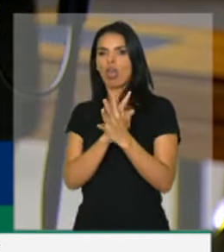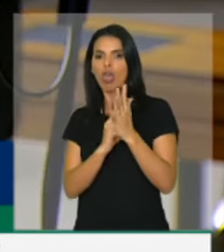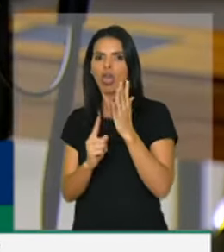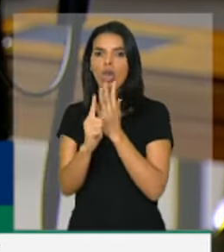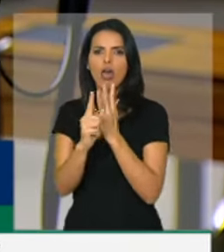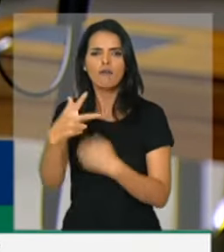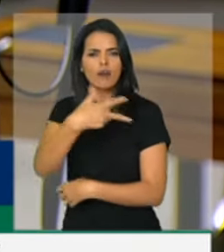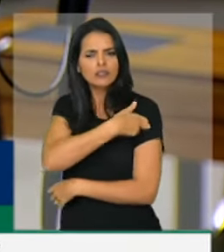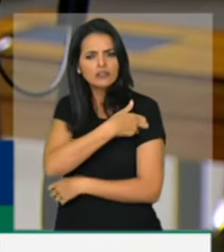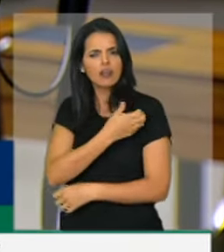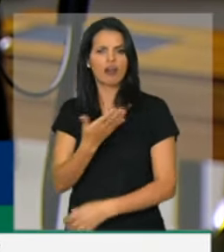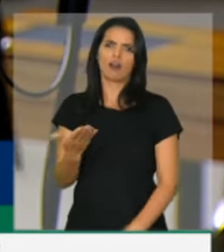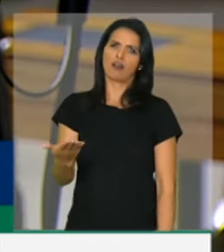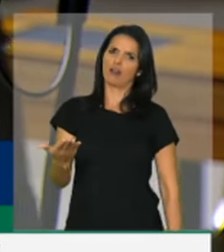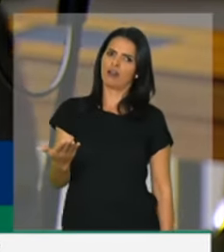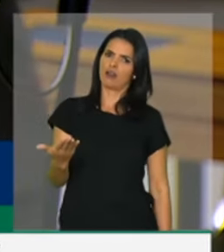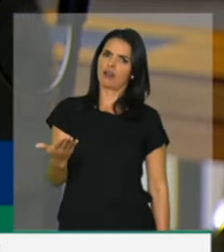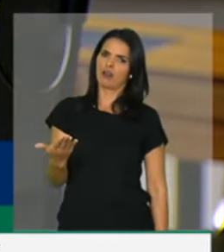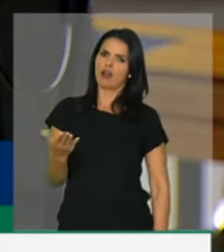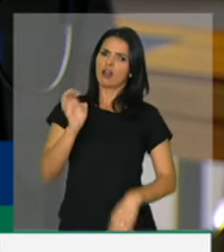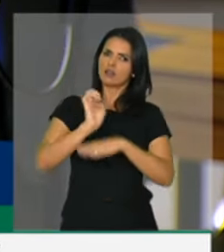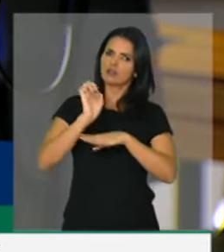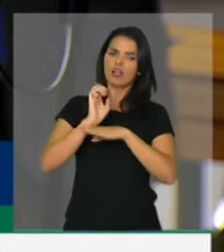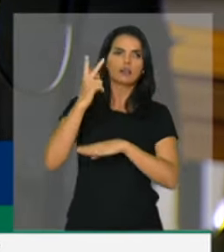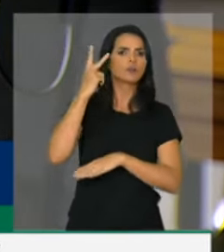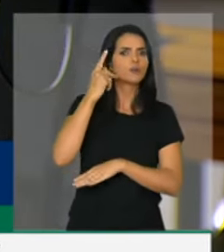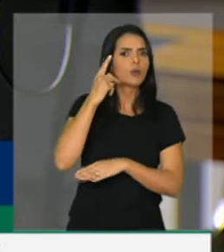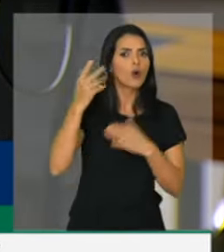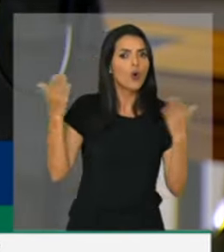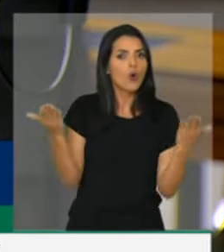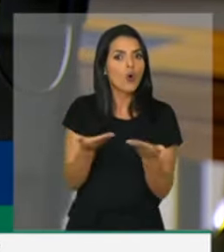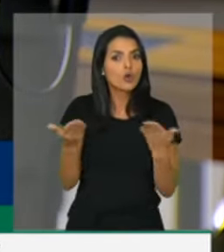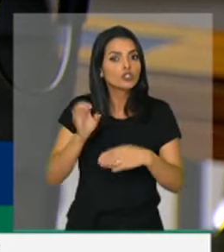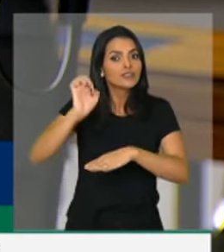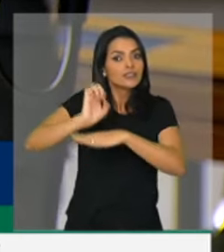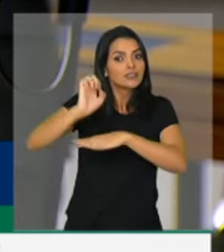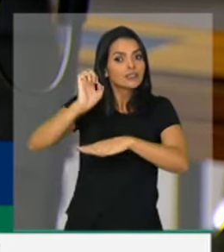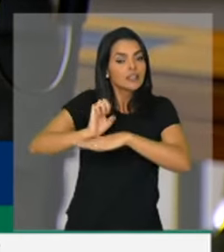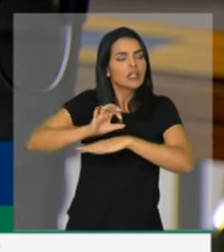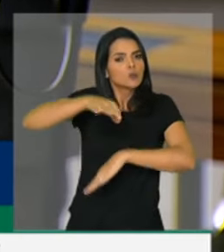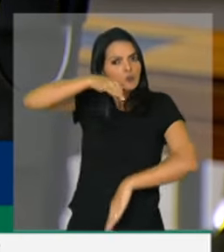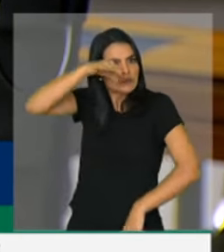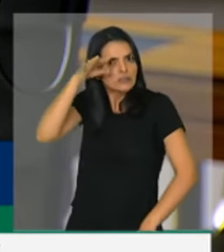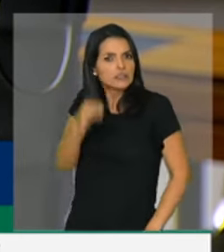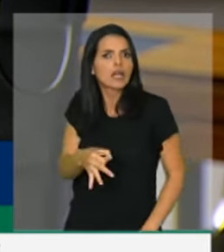FURARAM A FILA DA VACINAÇÃO. UM ESTADO EM QUE HOJE É UM DOS ESTADOS QUE COM CERTEZA ONDE MAIS MORRE GENTE VÍTIMA DA COVID NO NORDESTE BRASILEIRO. UM ESTADO QUE TEVE